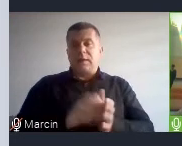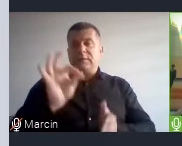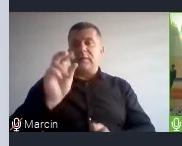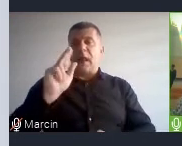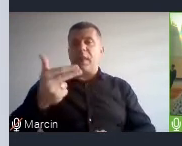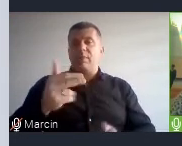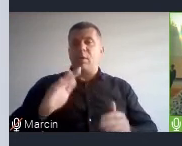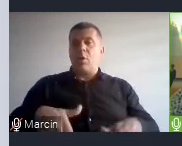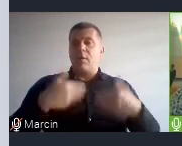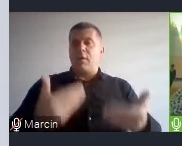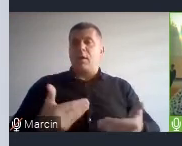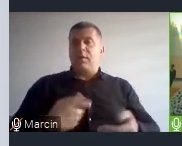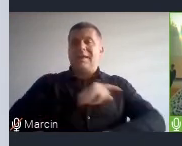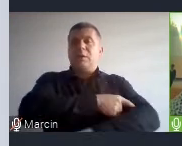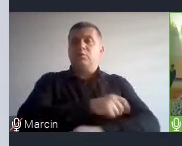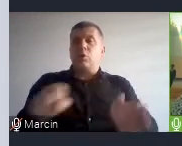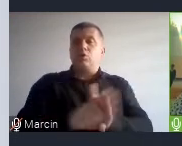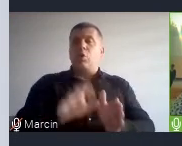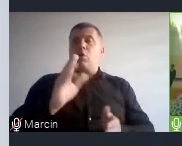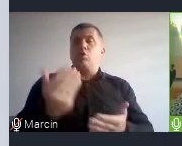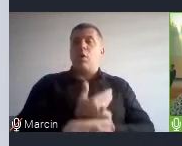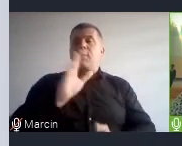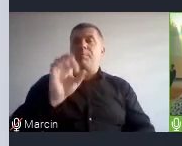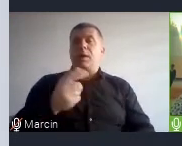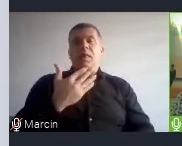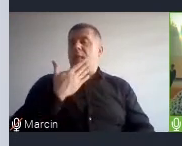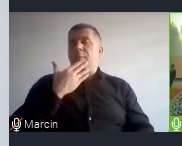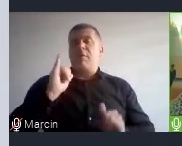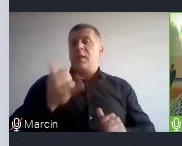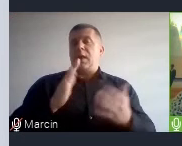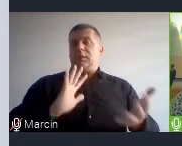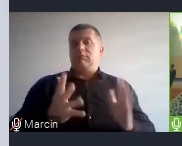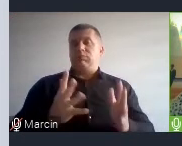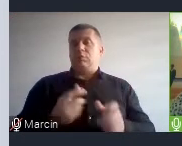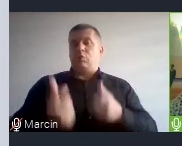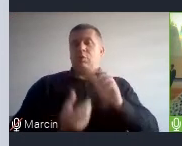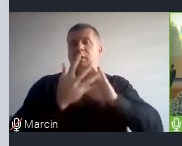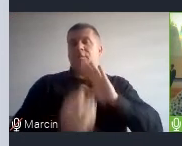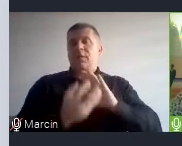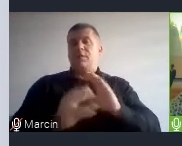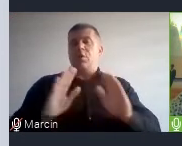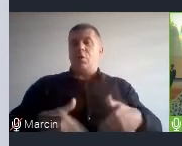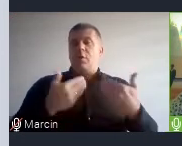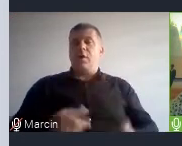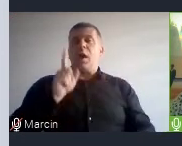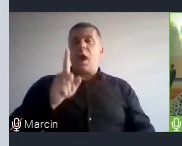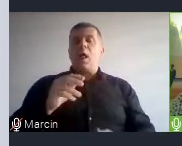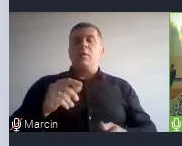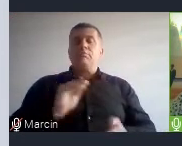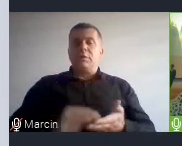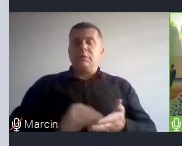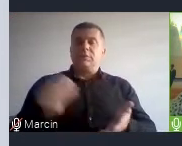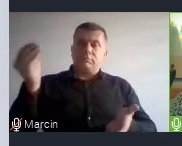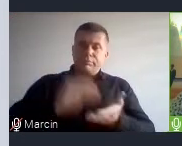Instrukcja na Nowej Bazie nie mówi w jaki sposób wgrywamy oferty, ale mówi o tym, że oferty wgrywamy.